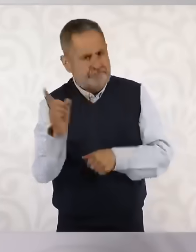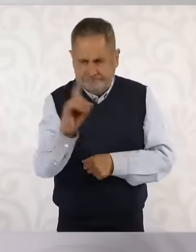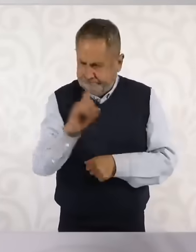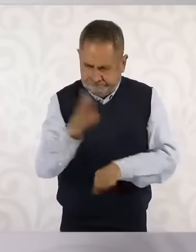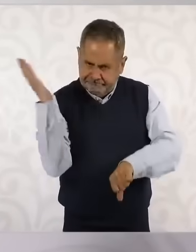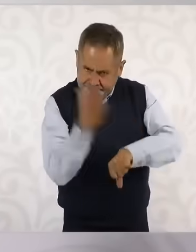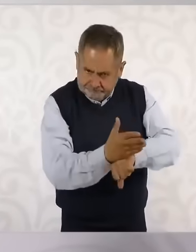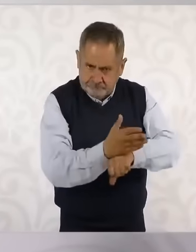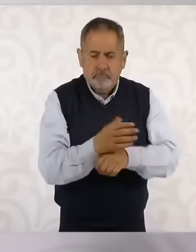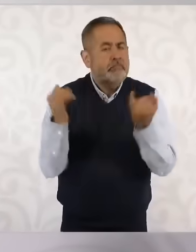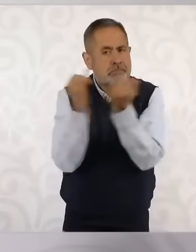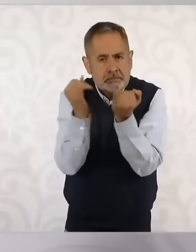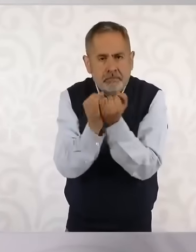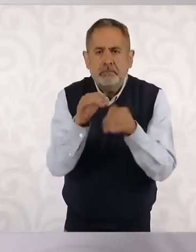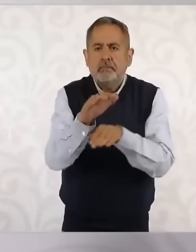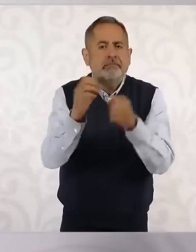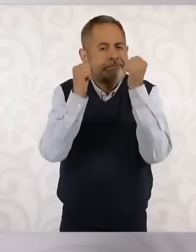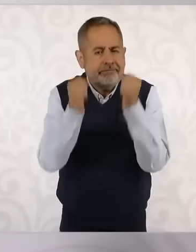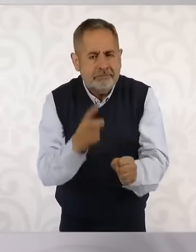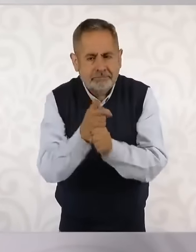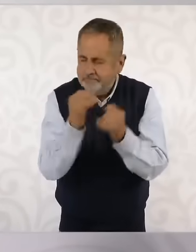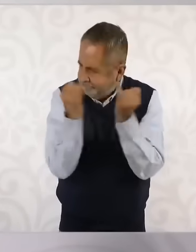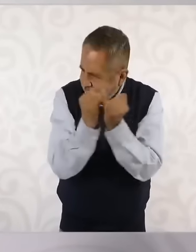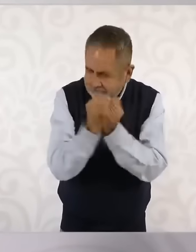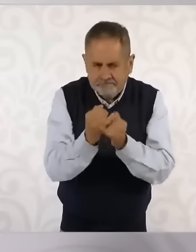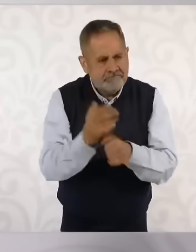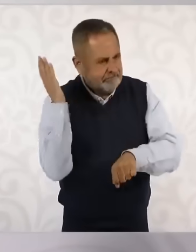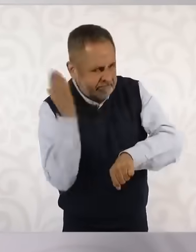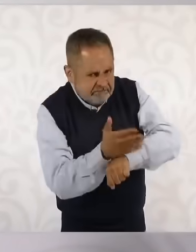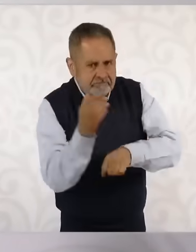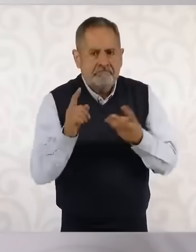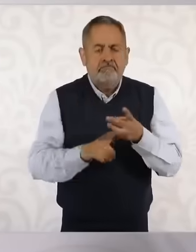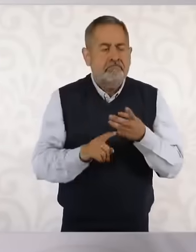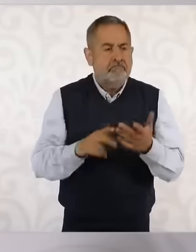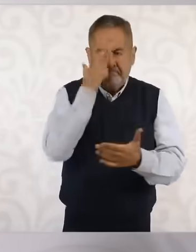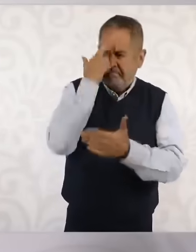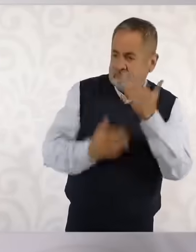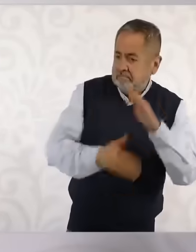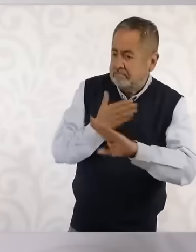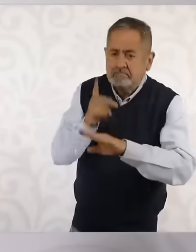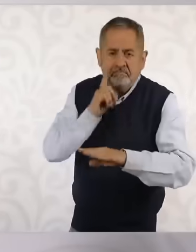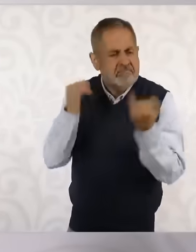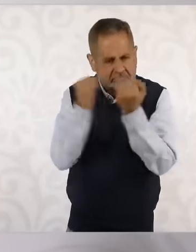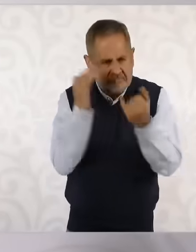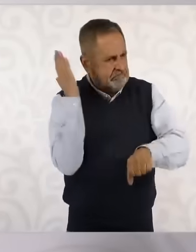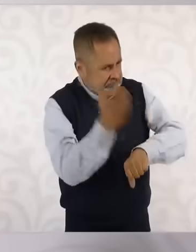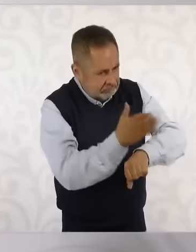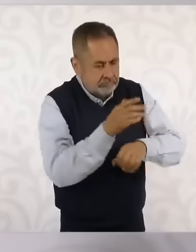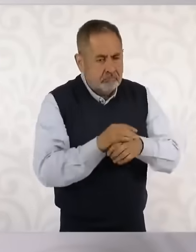la seguridad, lo mismo. En el caso de la violencia contra las mujeres, lo mismo. Atender las causas,